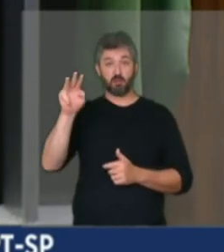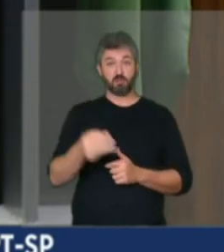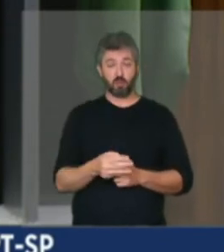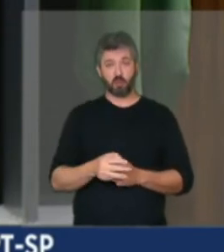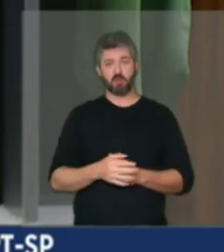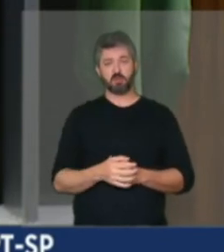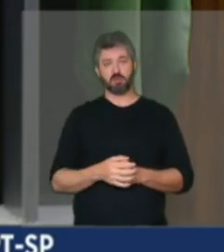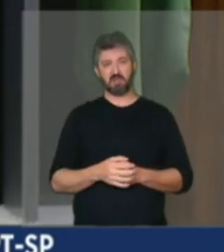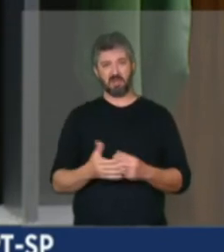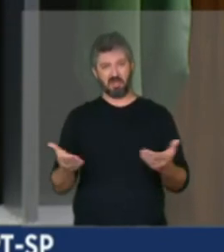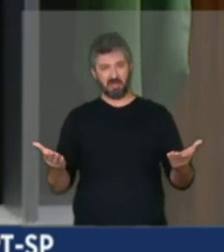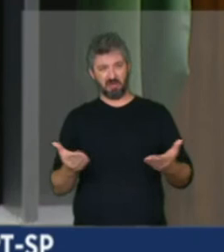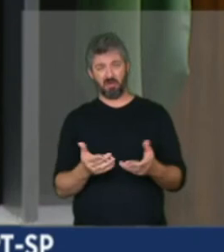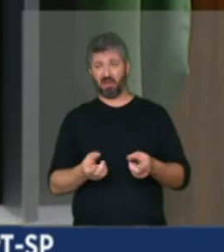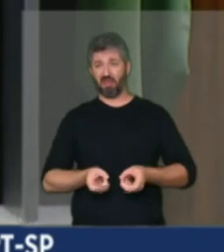VENDER OS CORREIOS. OS